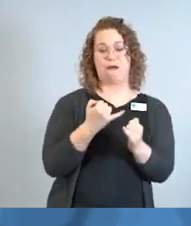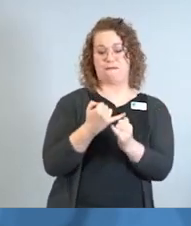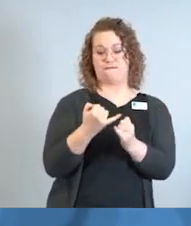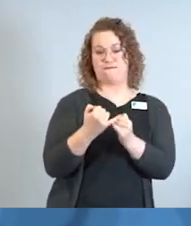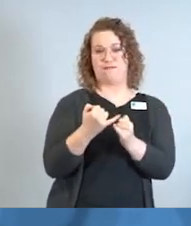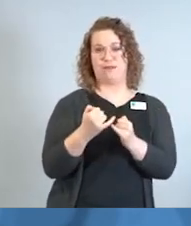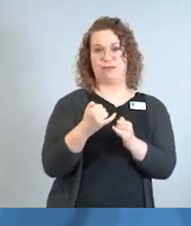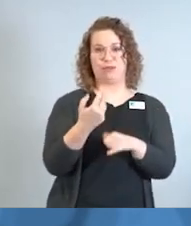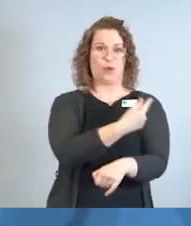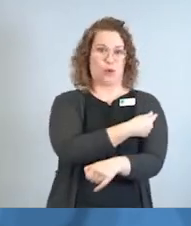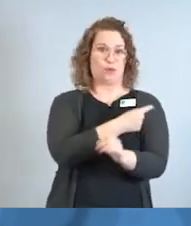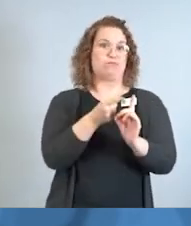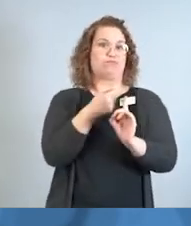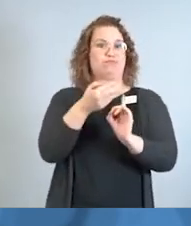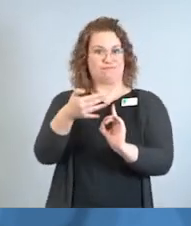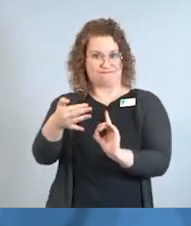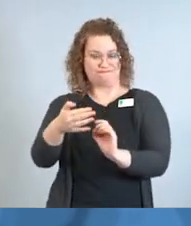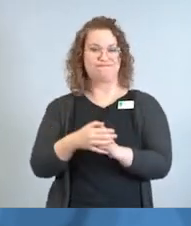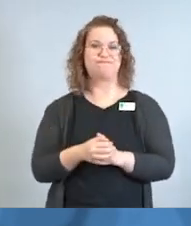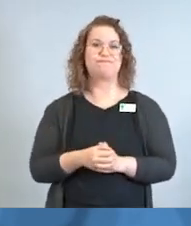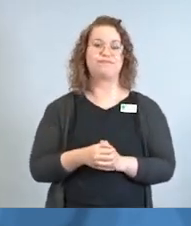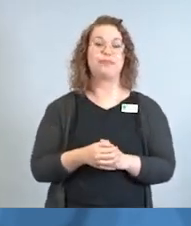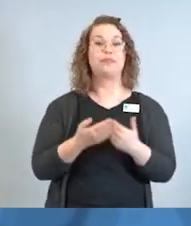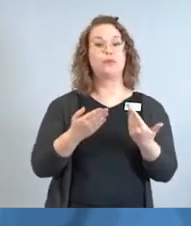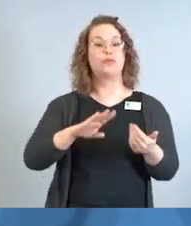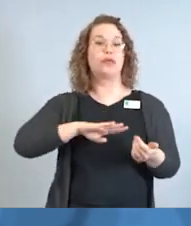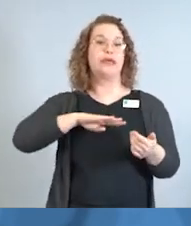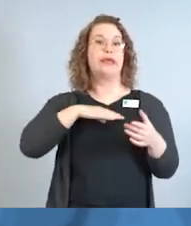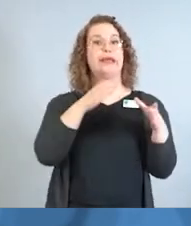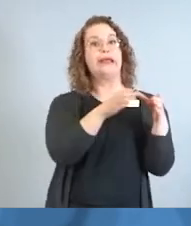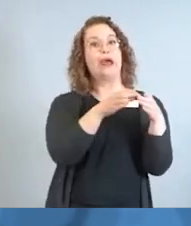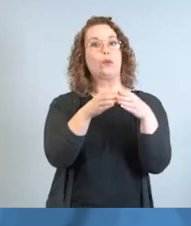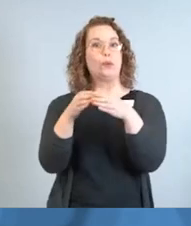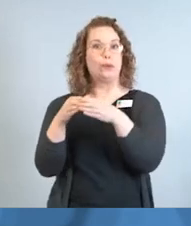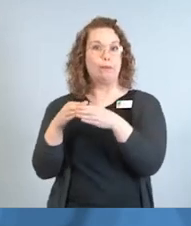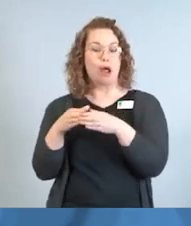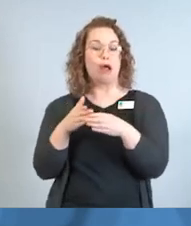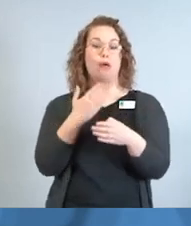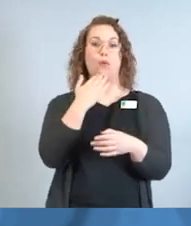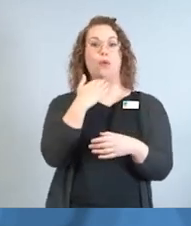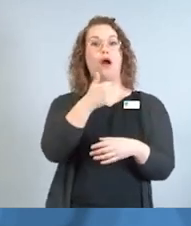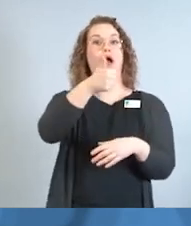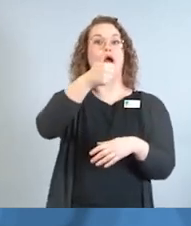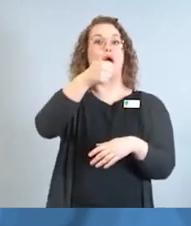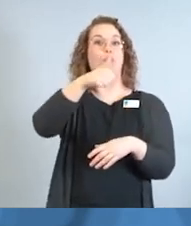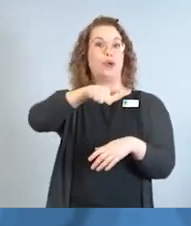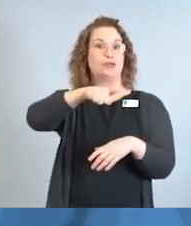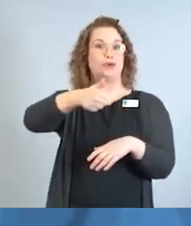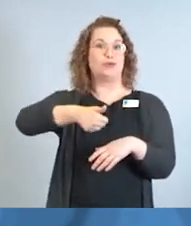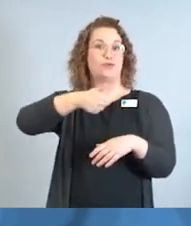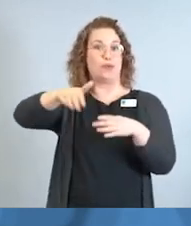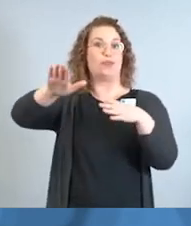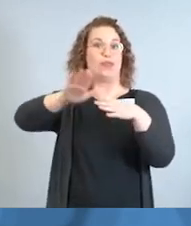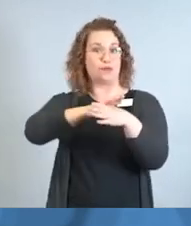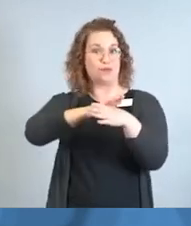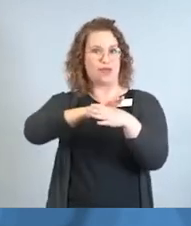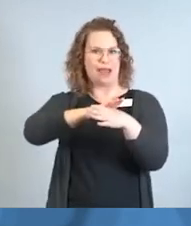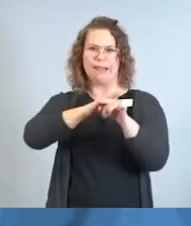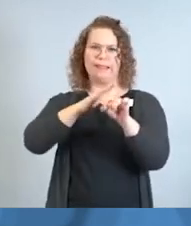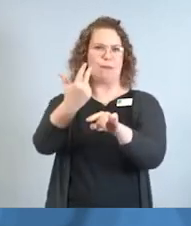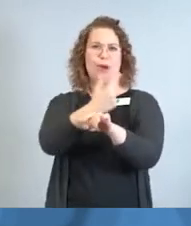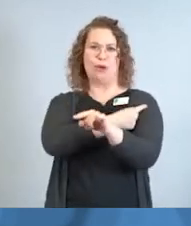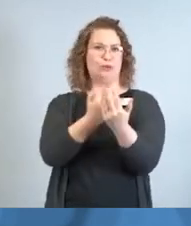Rokotuskattavuus tällä hetkellä ikäryhmittäin: 90 vuotta täyttäneiden rokotus määrät tuskin enää nousevat.